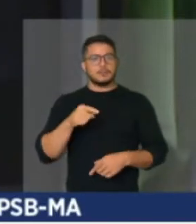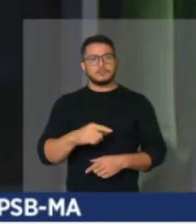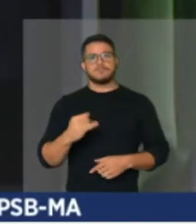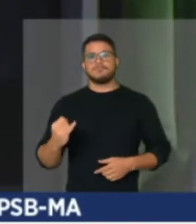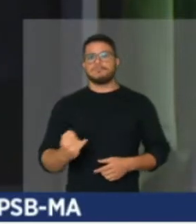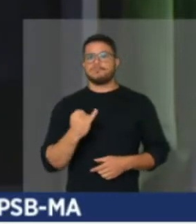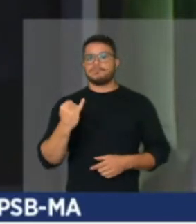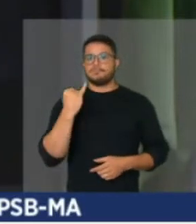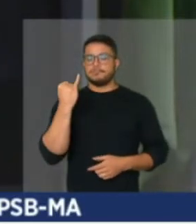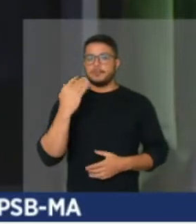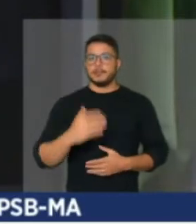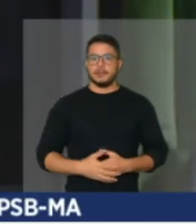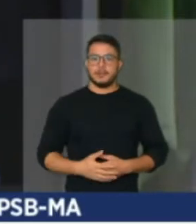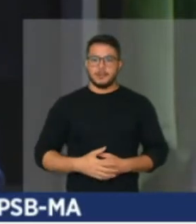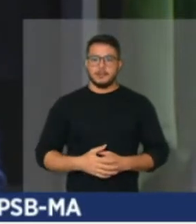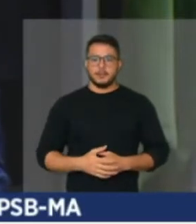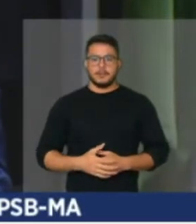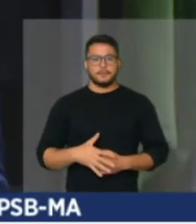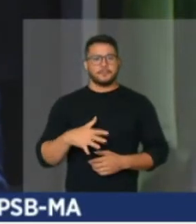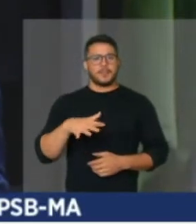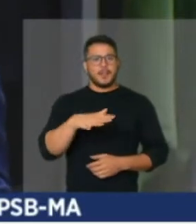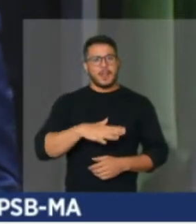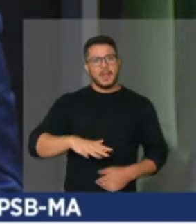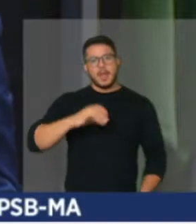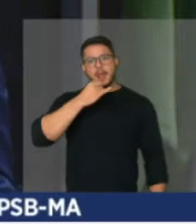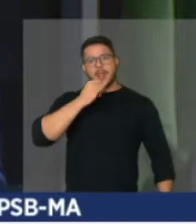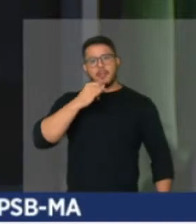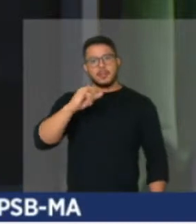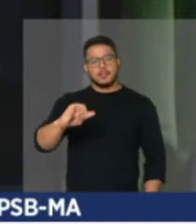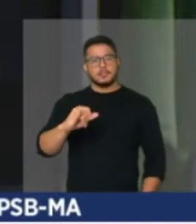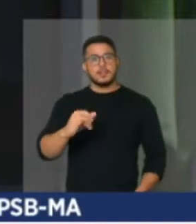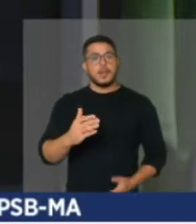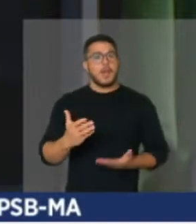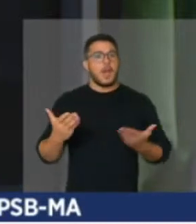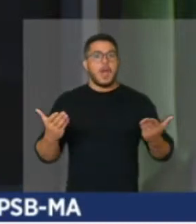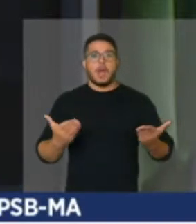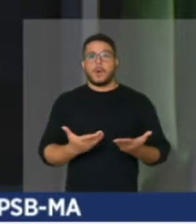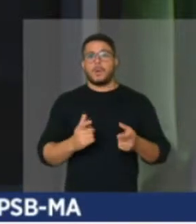QUE NEM OS ESTADOS UNIDOS DA AMÉRICA FOI CAPAZ DE